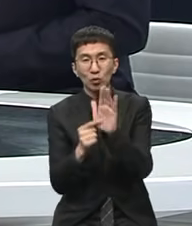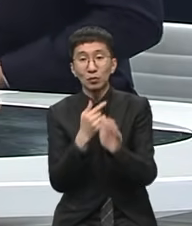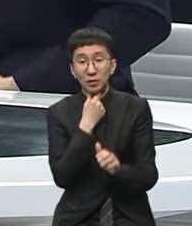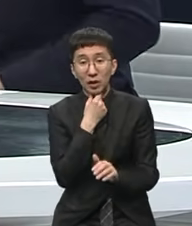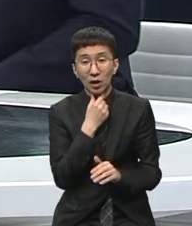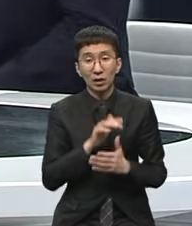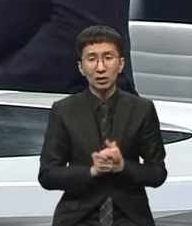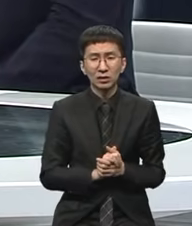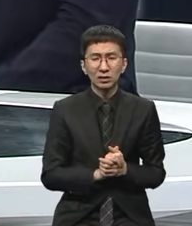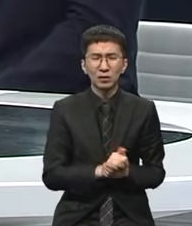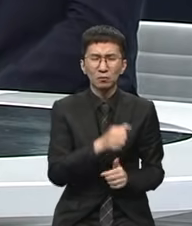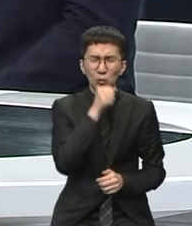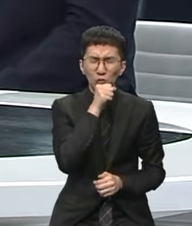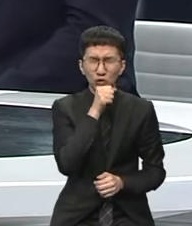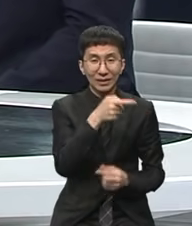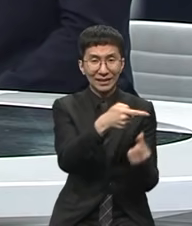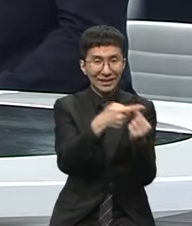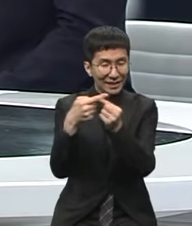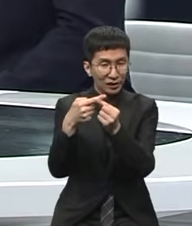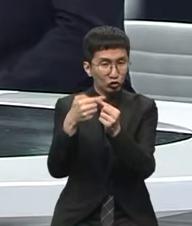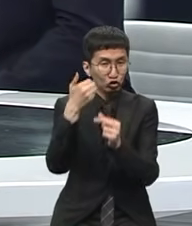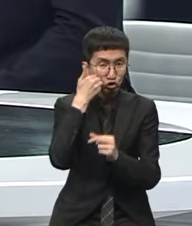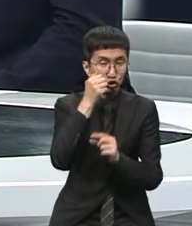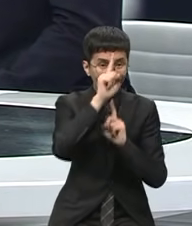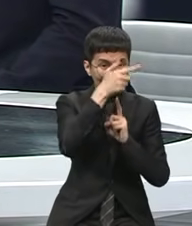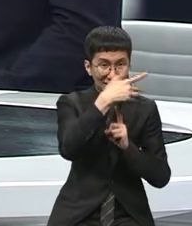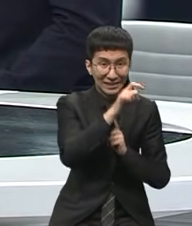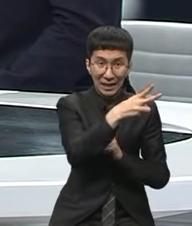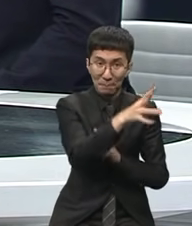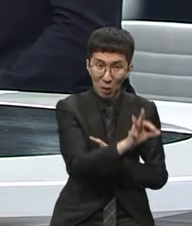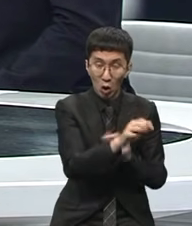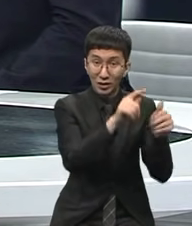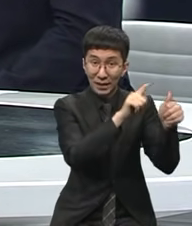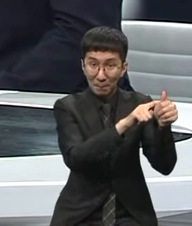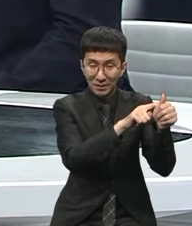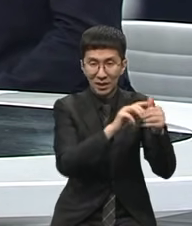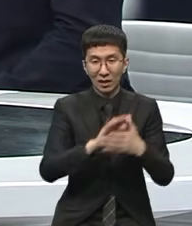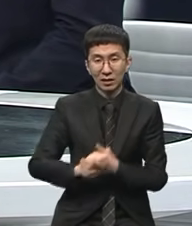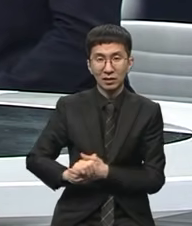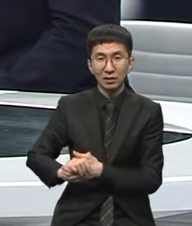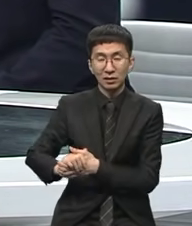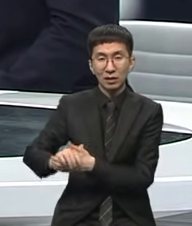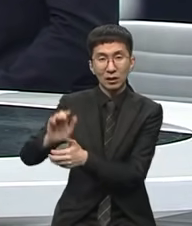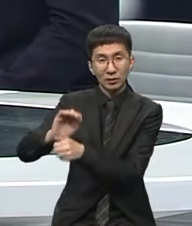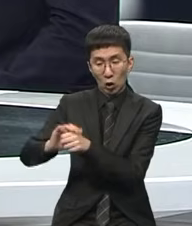높은 이재명 지사 같은 경우에 최근 영남 역차별 또 미 점령군 발언 때문에 논란이